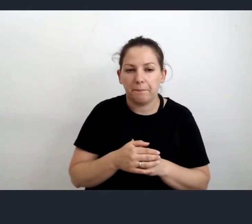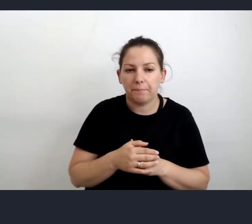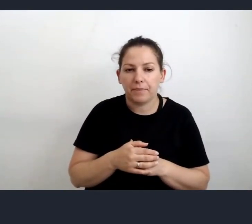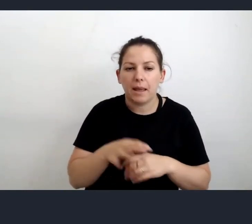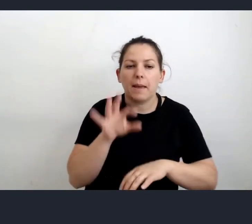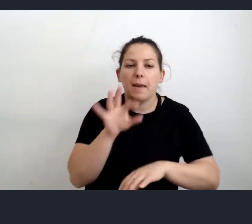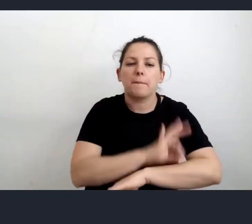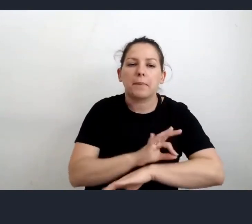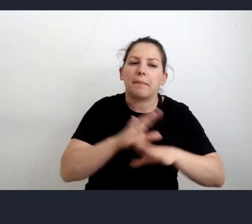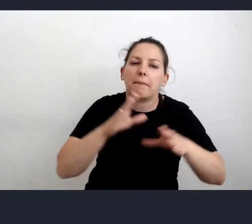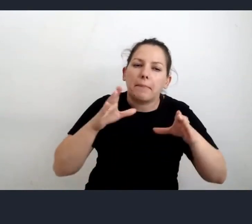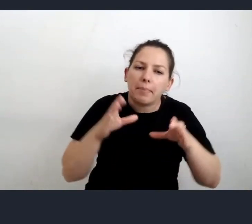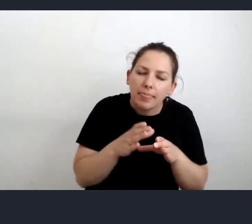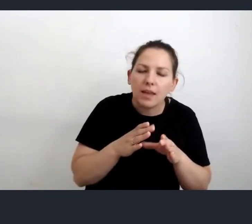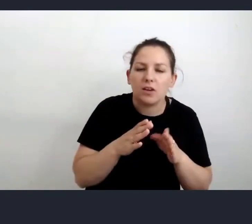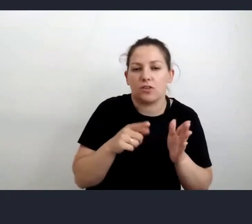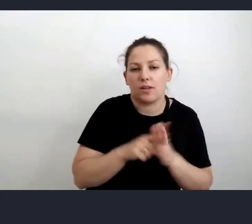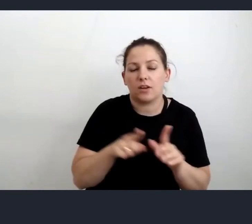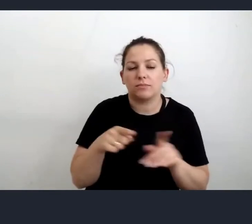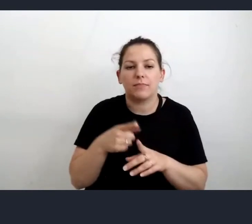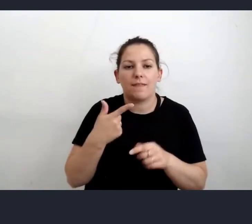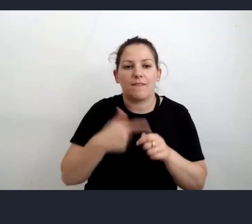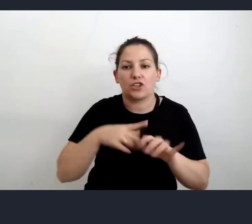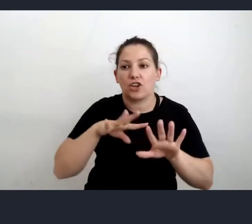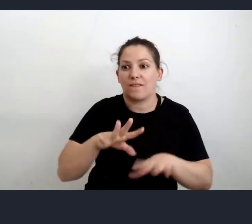Cieszę się, że aż 29 polskich miast i gmin